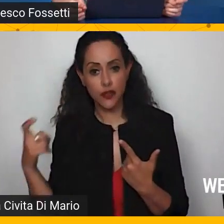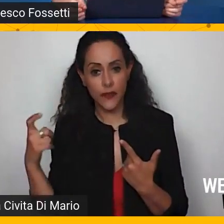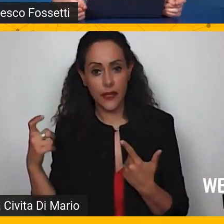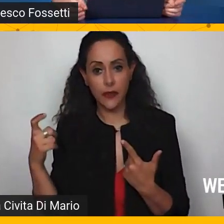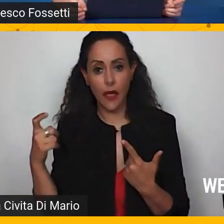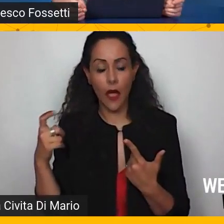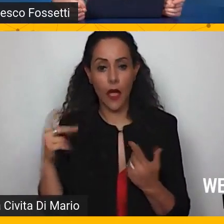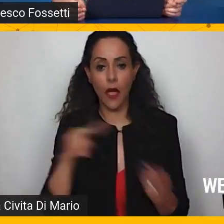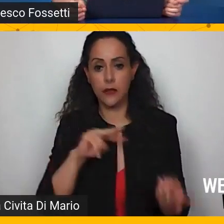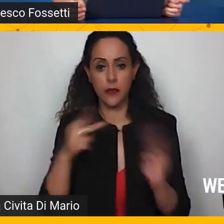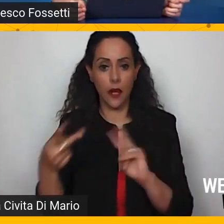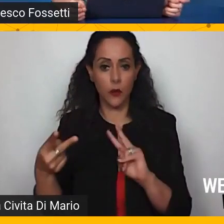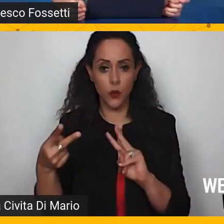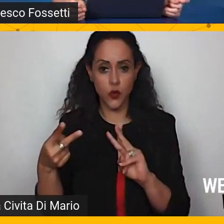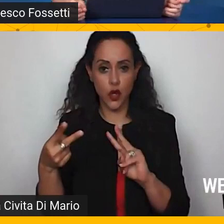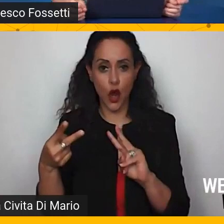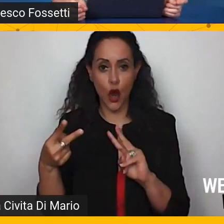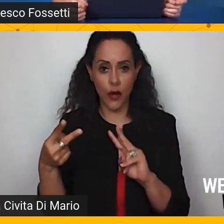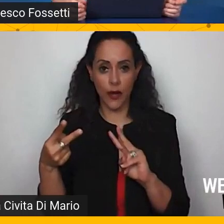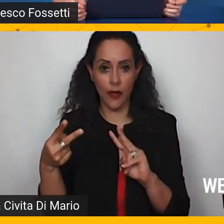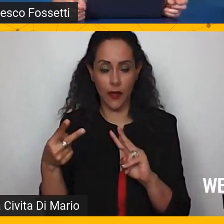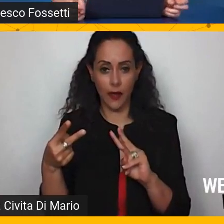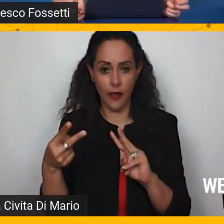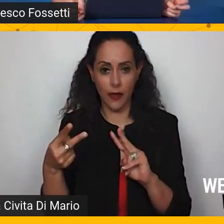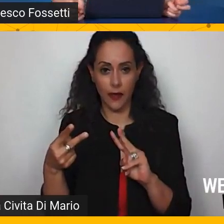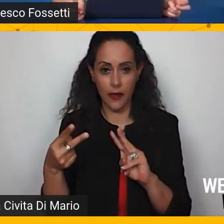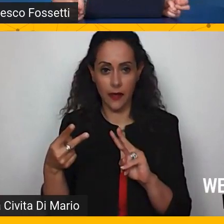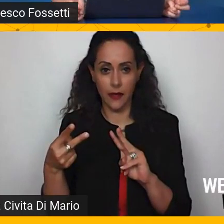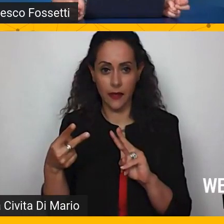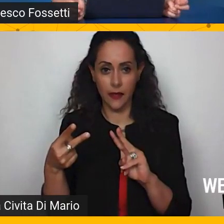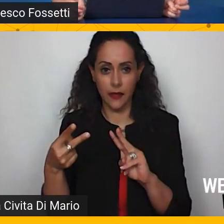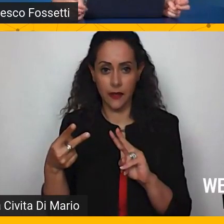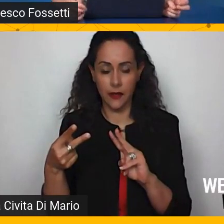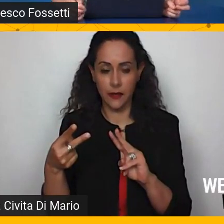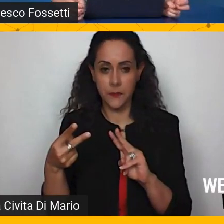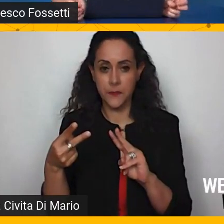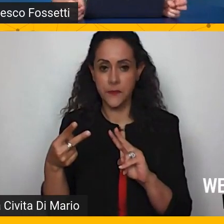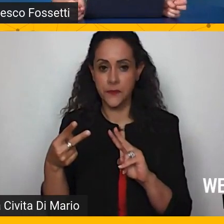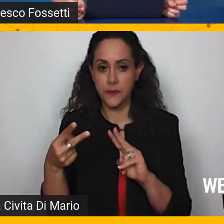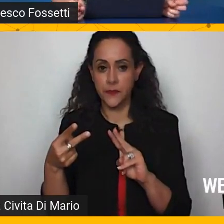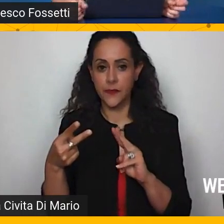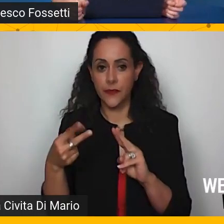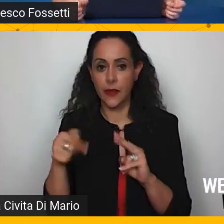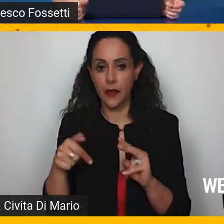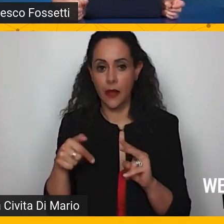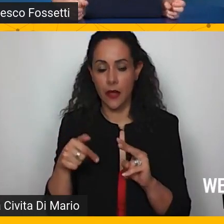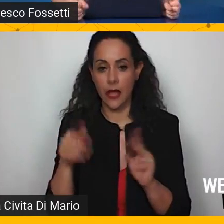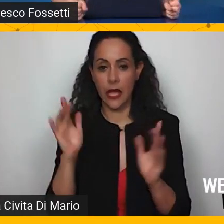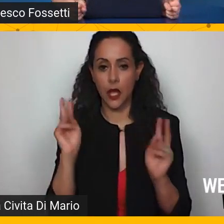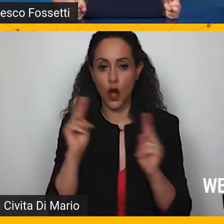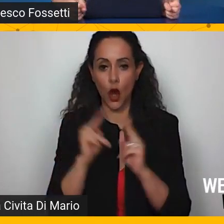Fiorella e da Maria Civita che tradurranno ehm ehm tradurranno